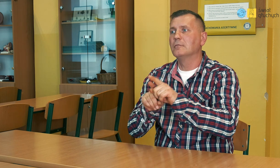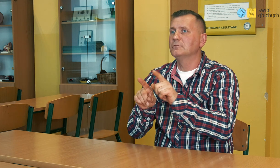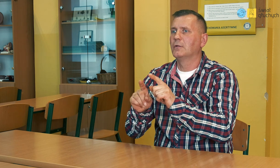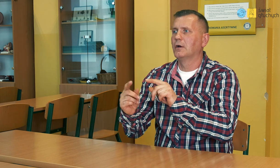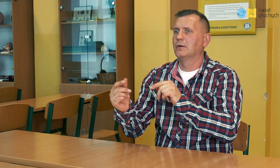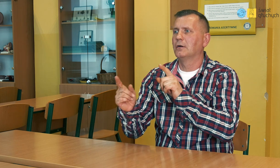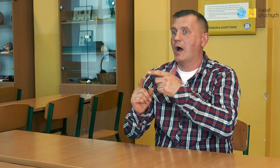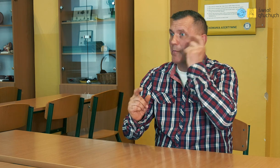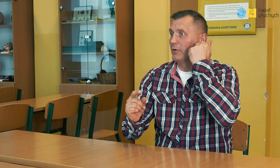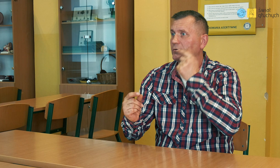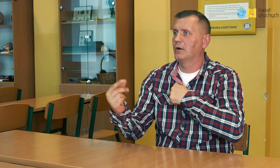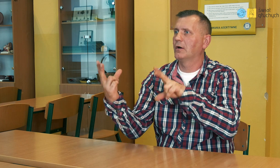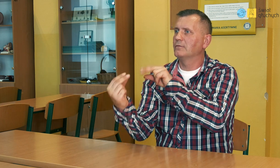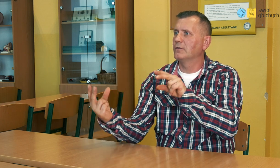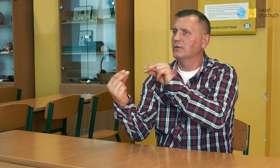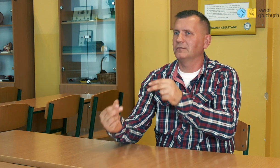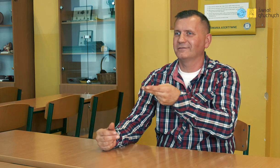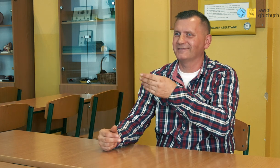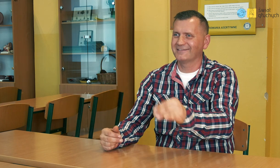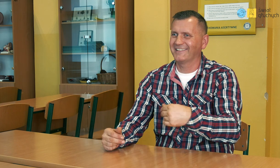Aparat nie pomaga mi w rozmawianiu z drugą osobą.